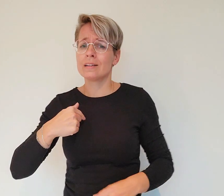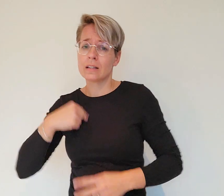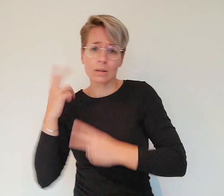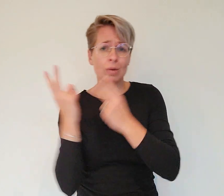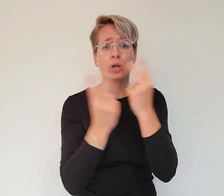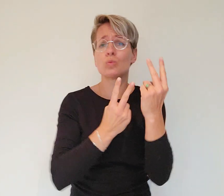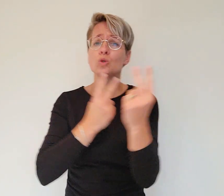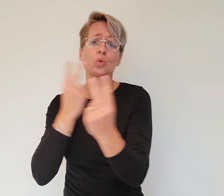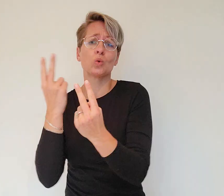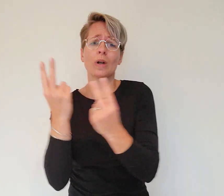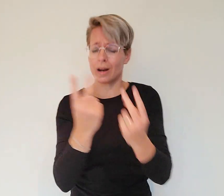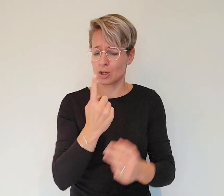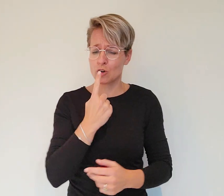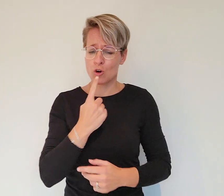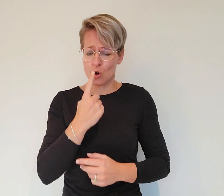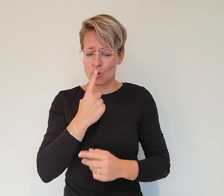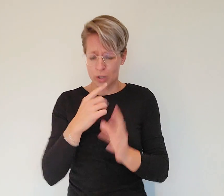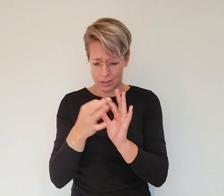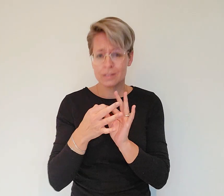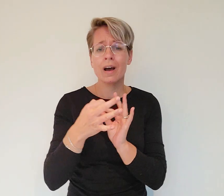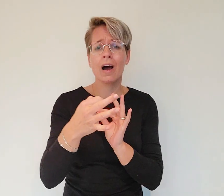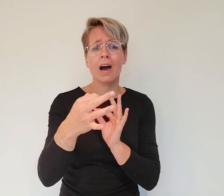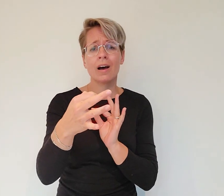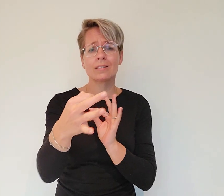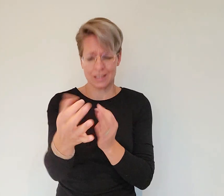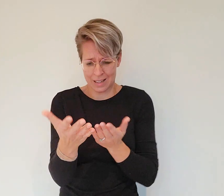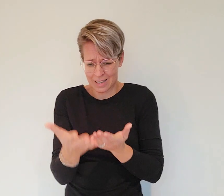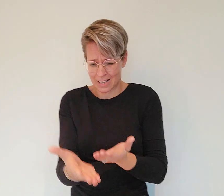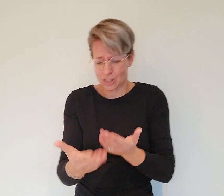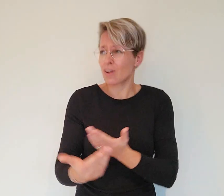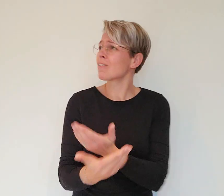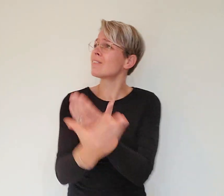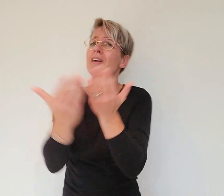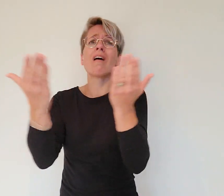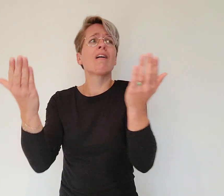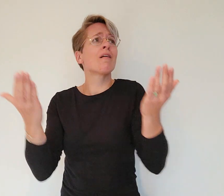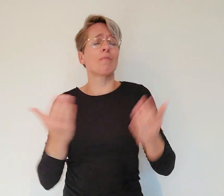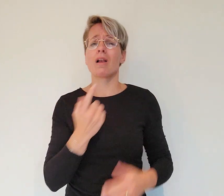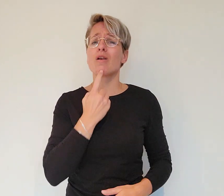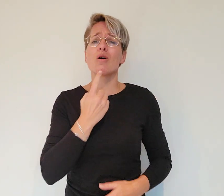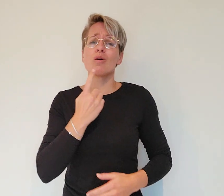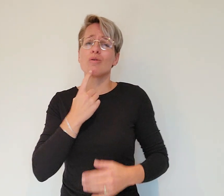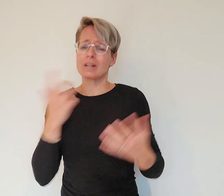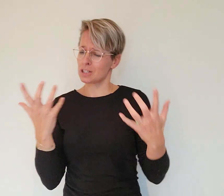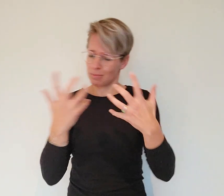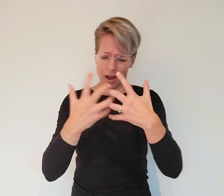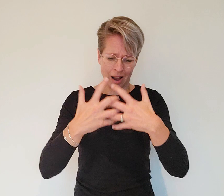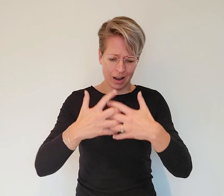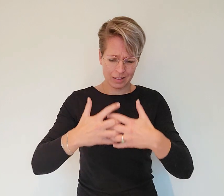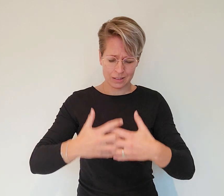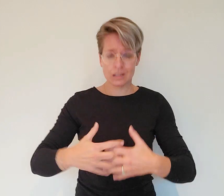Ik ben op zoek naar de rode draad Iets wat het allemaal logisch maakt